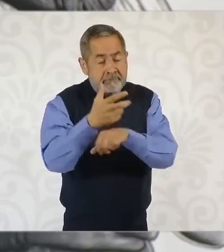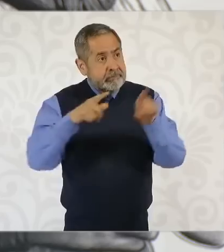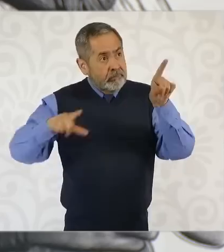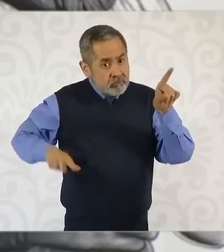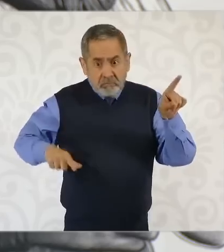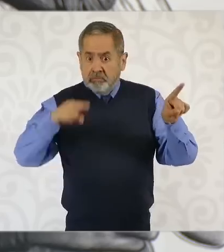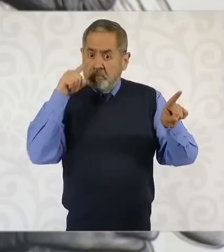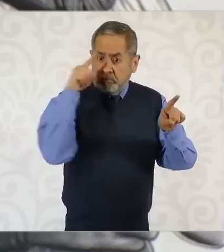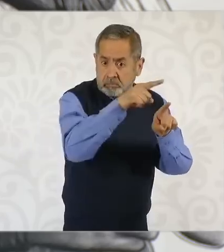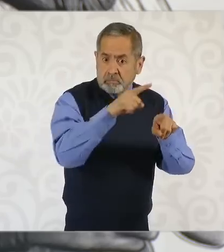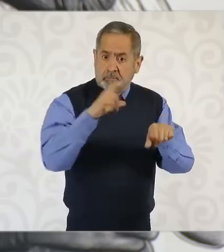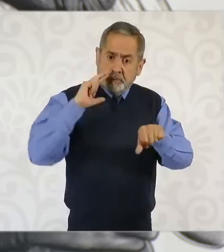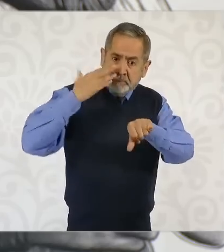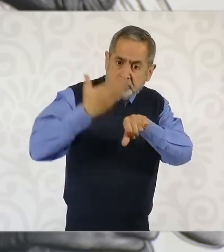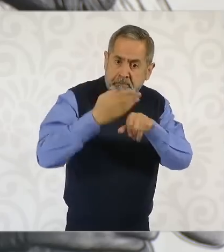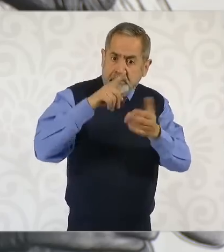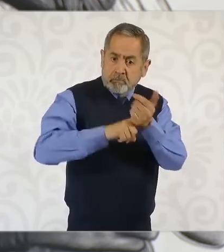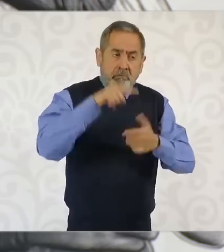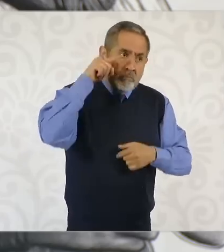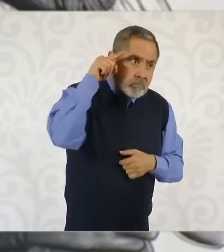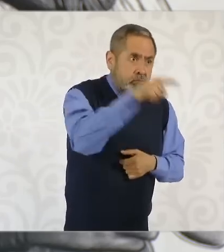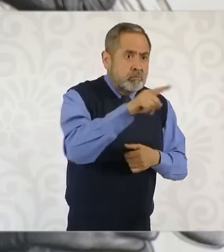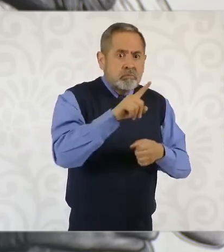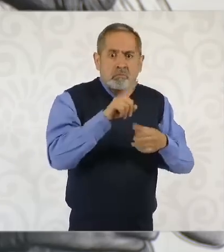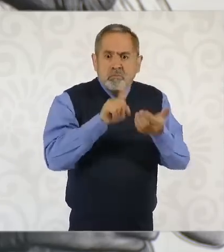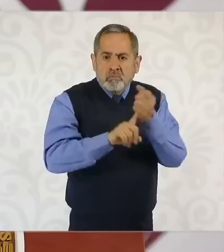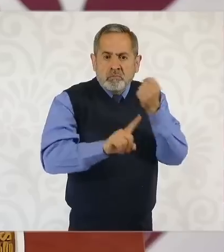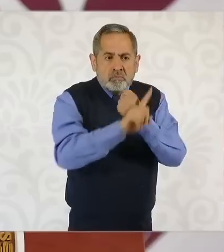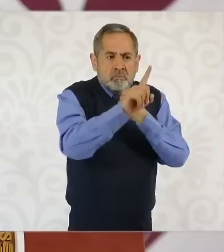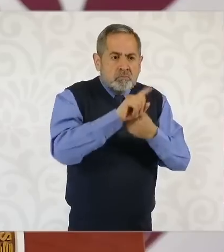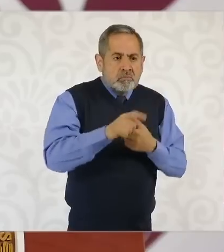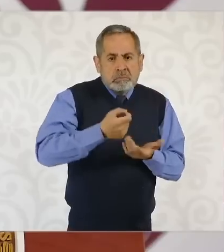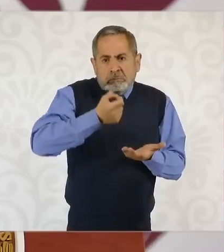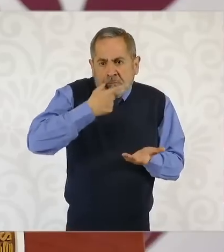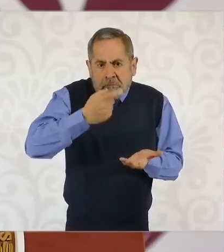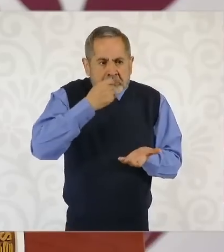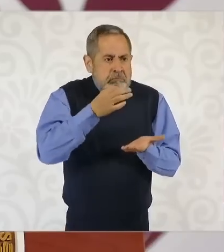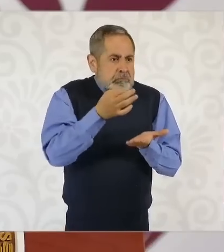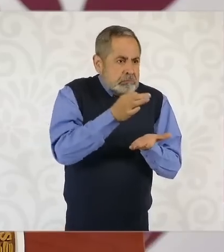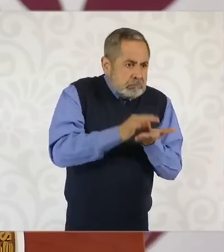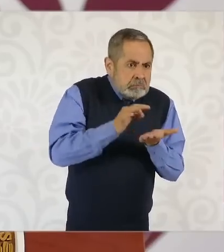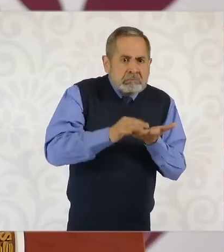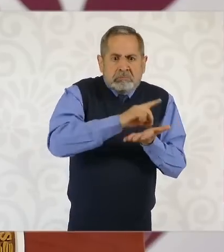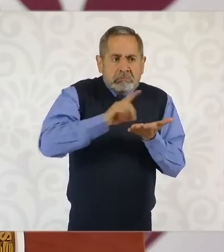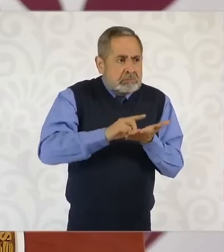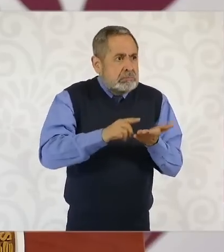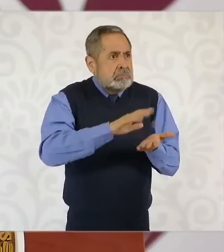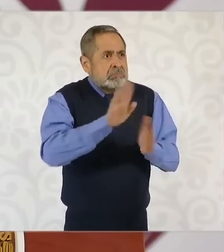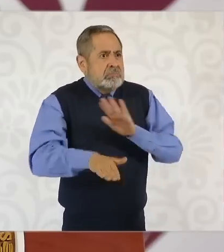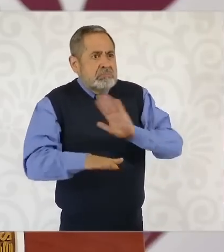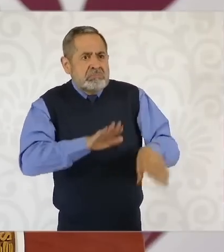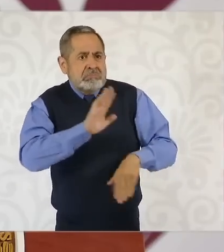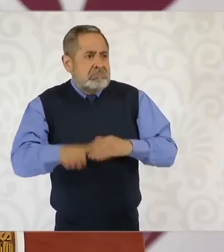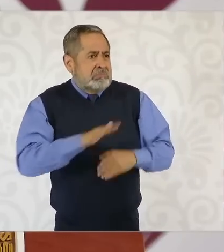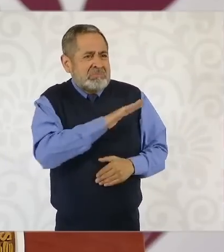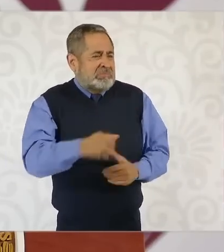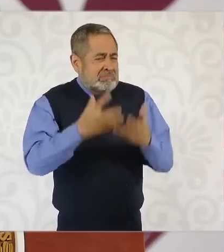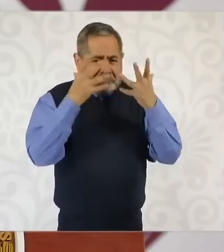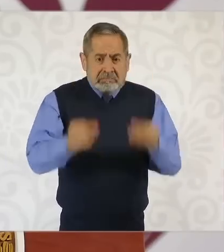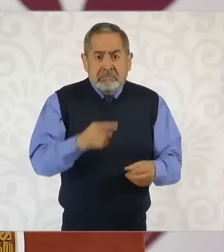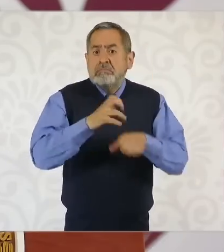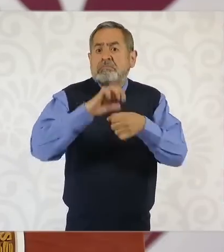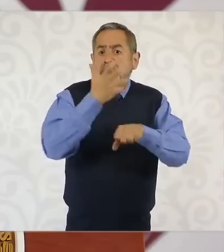cargo también de la crisis de consumo de opioides que ha causado tantas muertes en Estados Unidos es